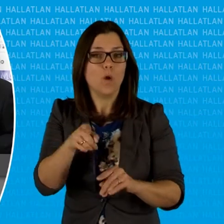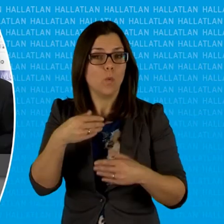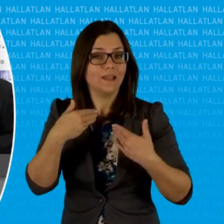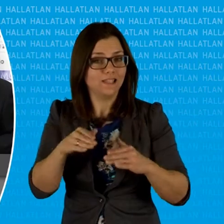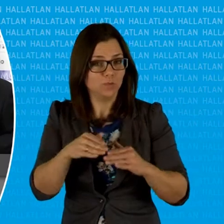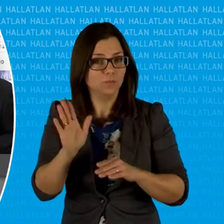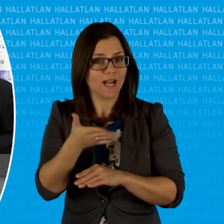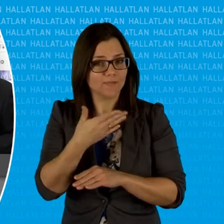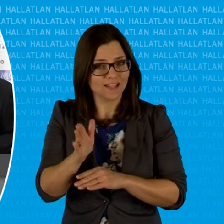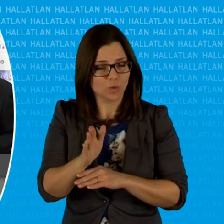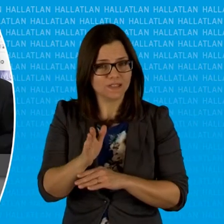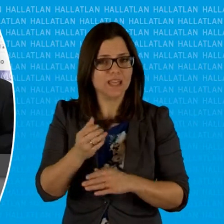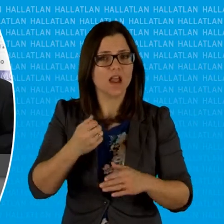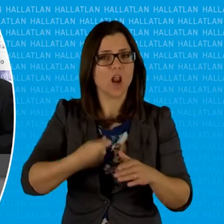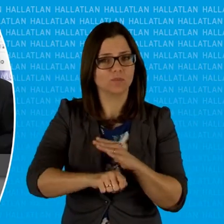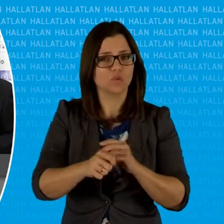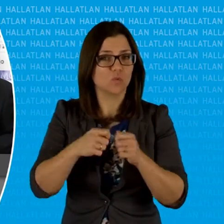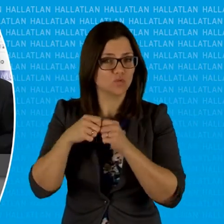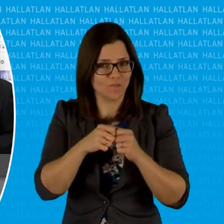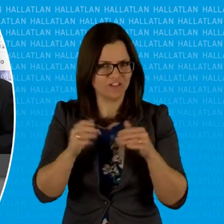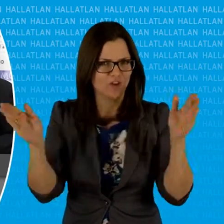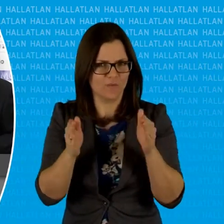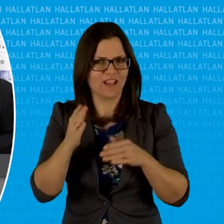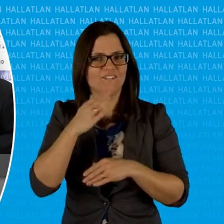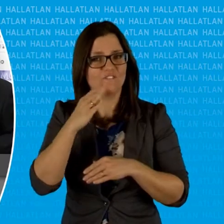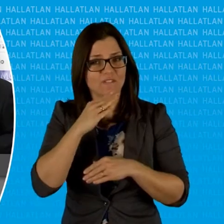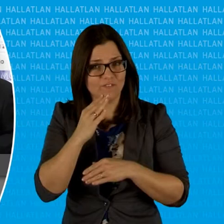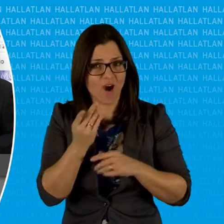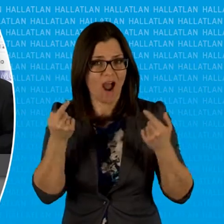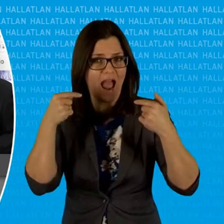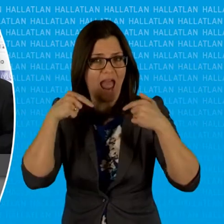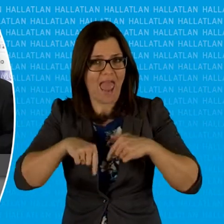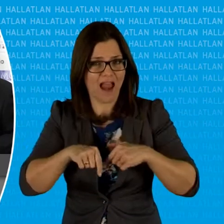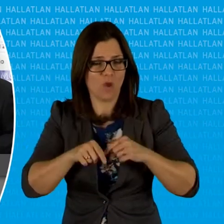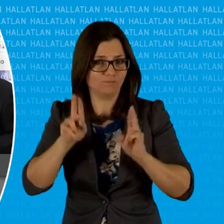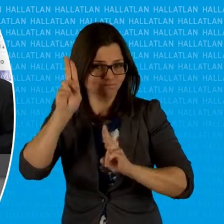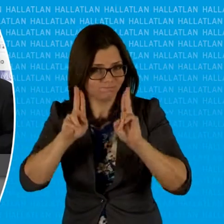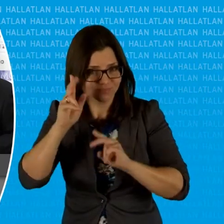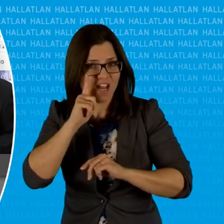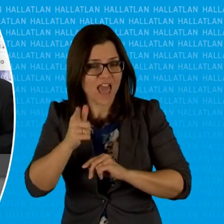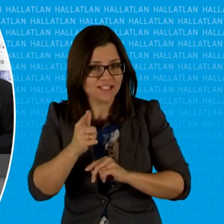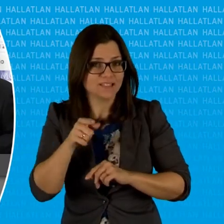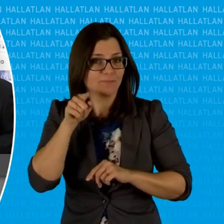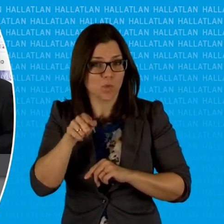hogy indul a Nemzetközi Labdarúgó Szövetség (FIFA) elnöki posztjáért.